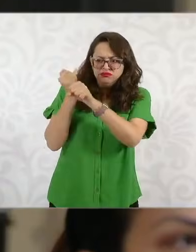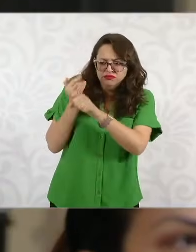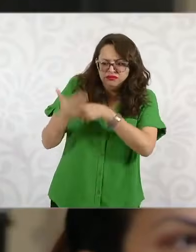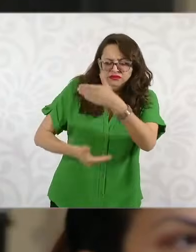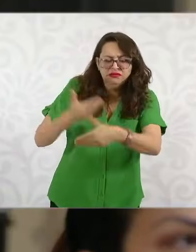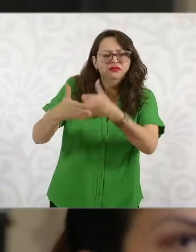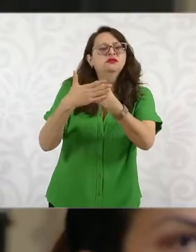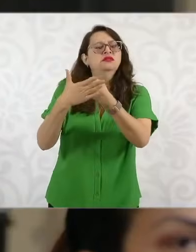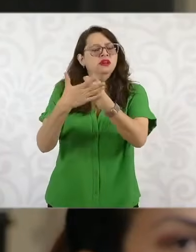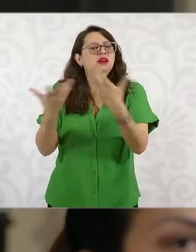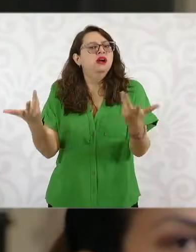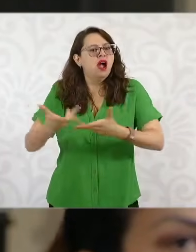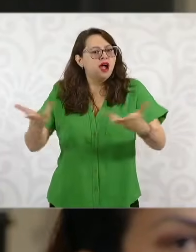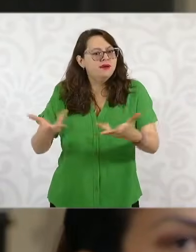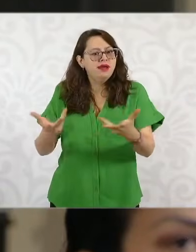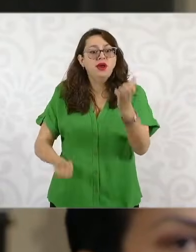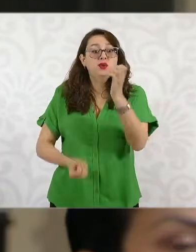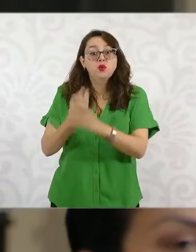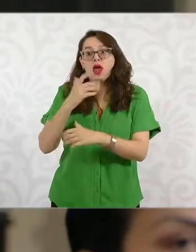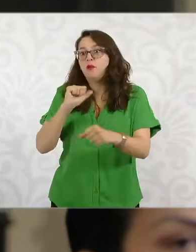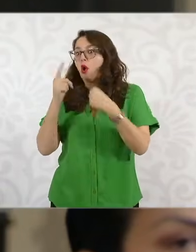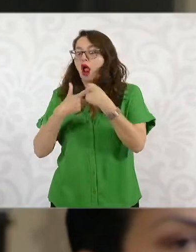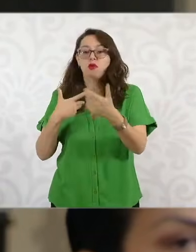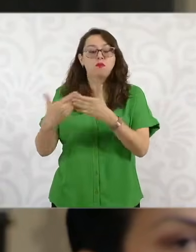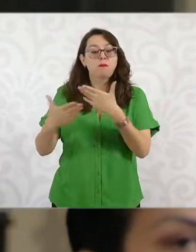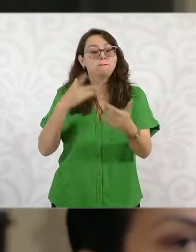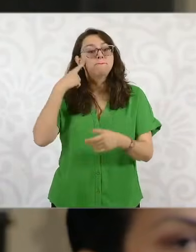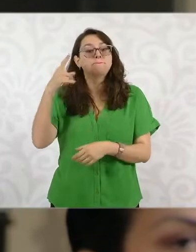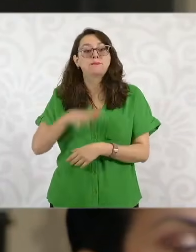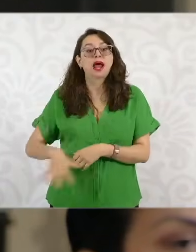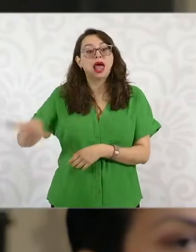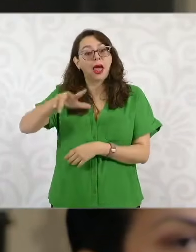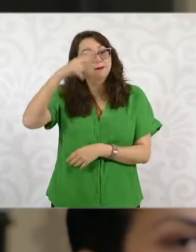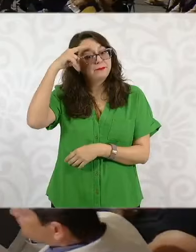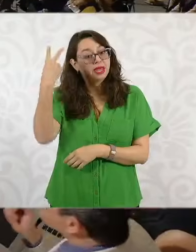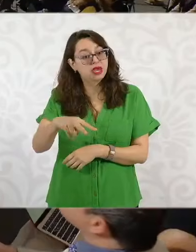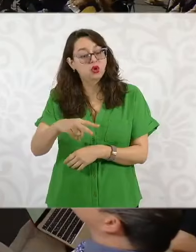que pudieran generar alguna nueva molécula para la población mexicana, particularmente. Gracias.